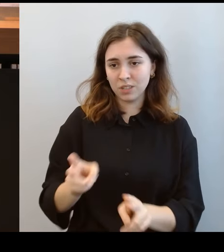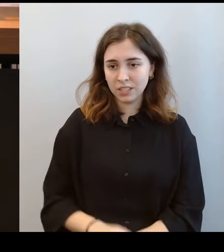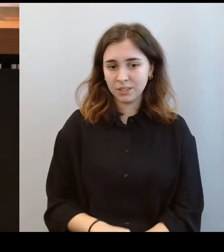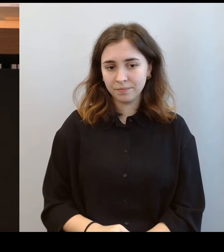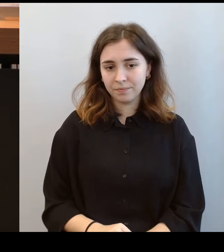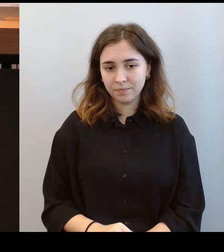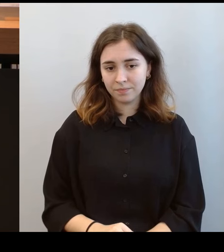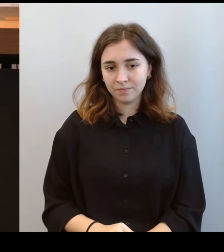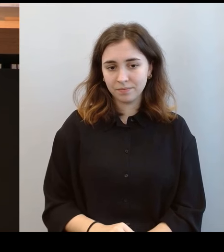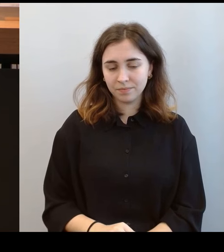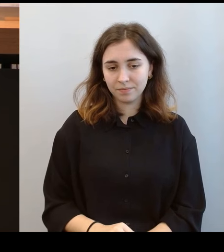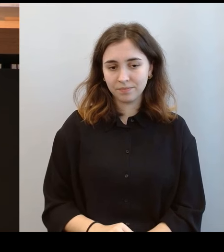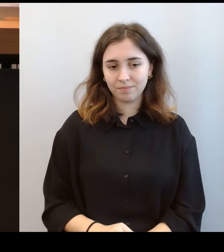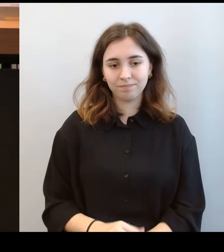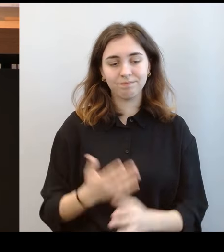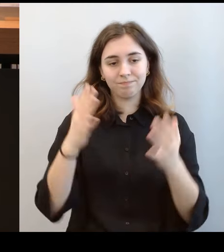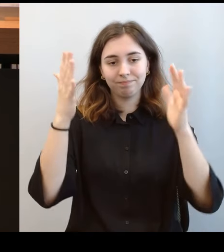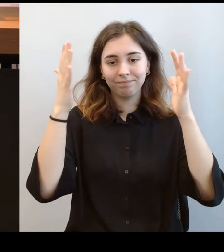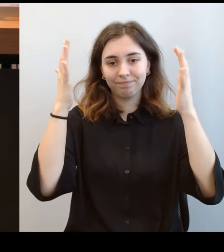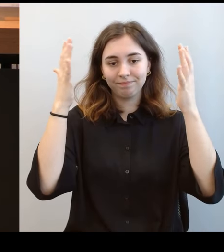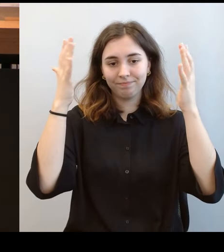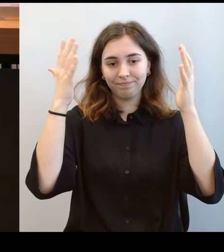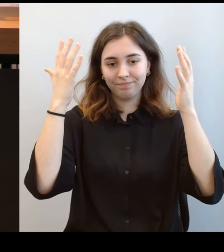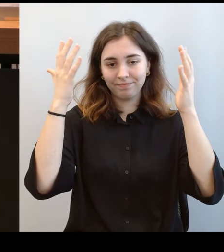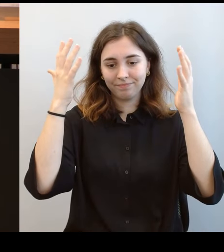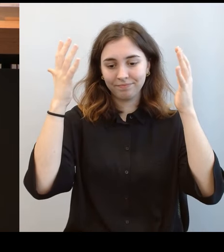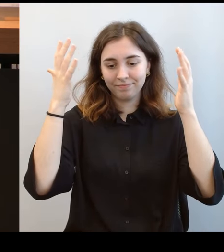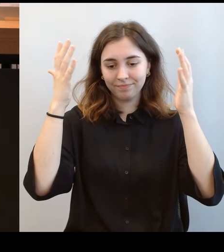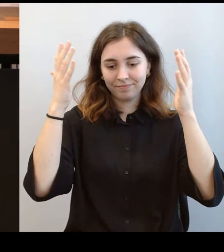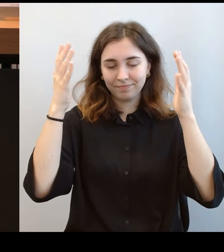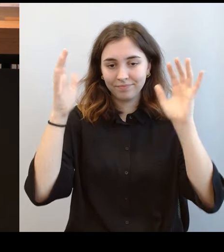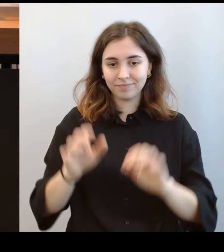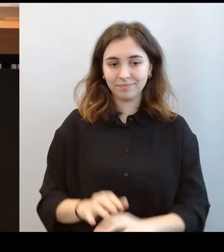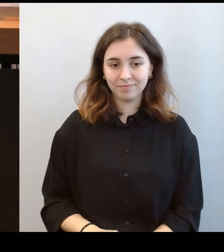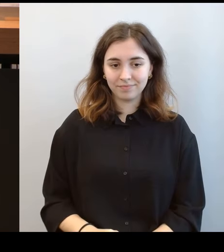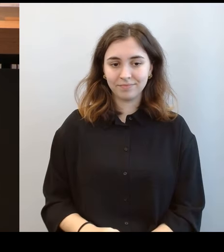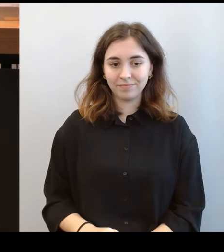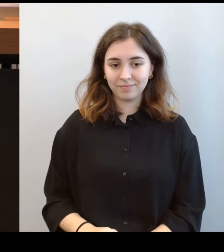unsere bezirkliche Wohnverwaltungen schließen diese Menschen systematisch